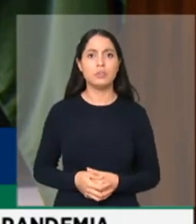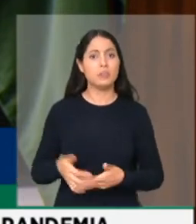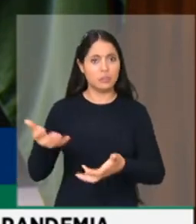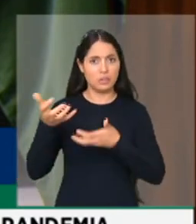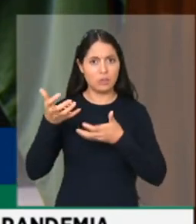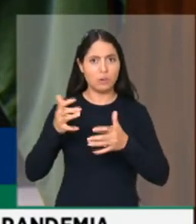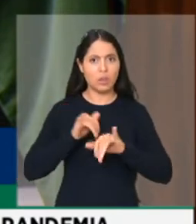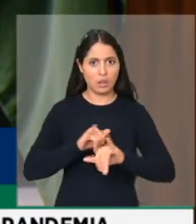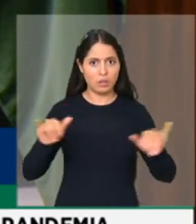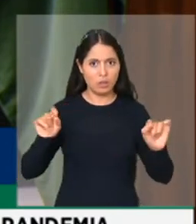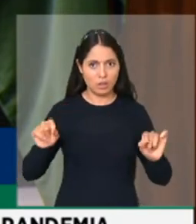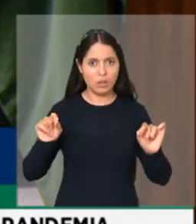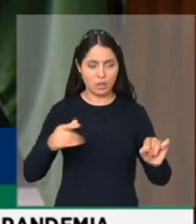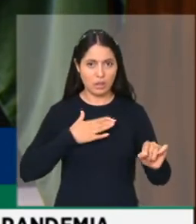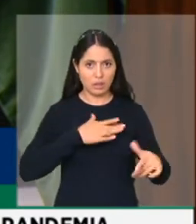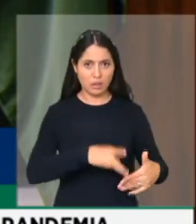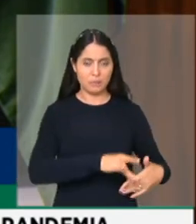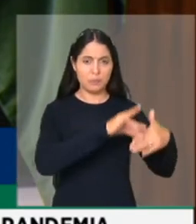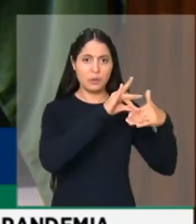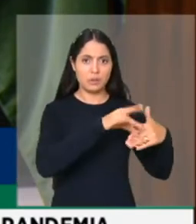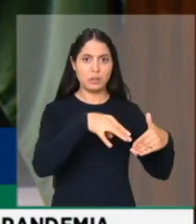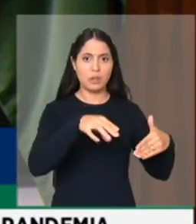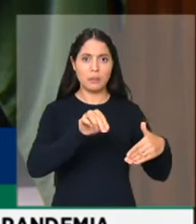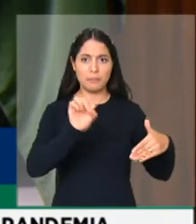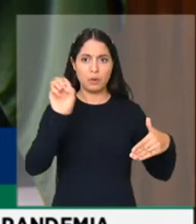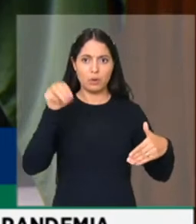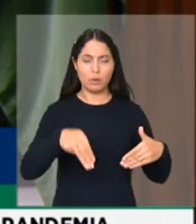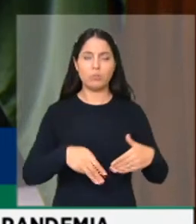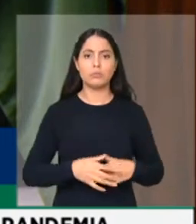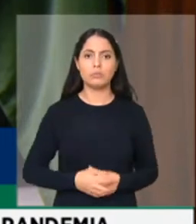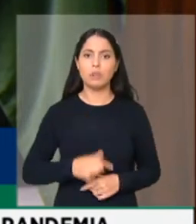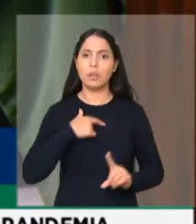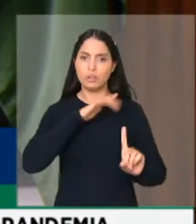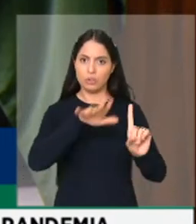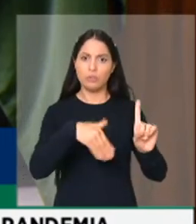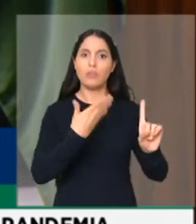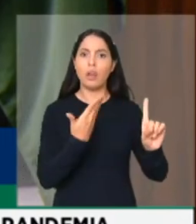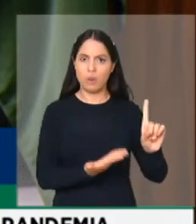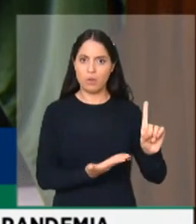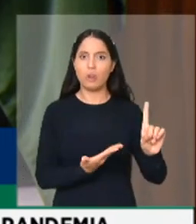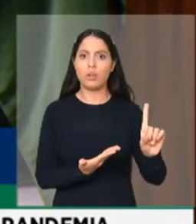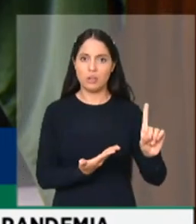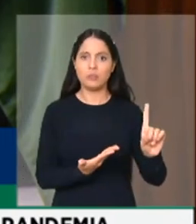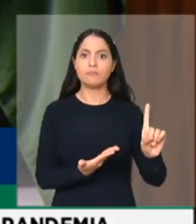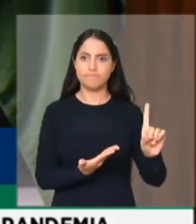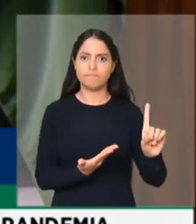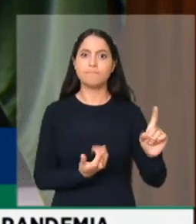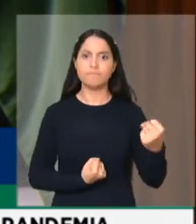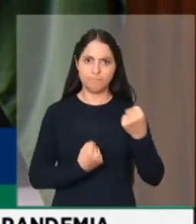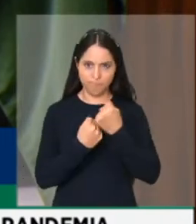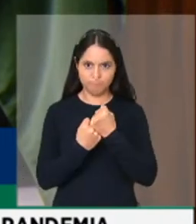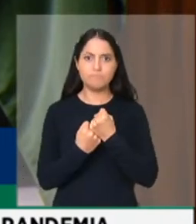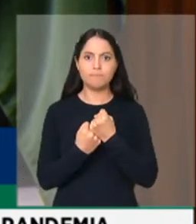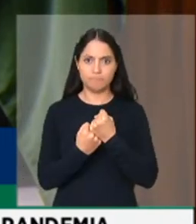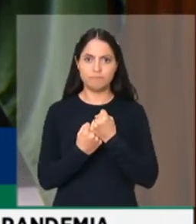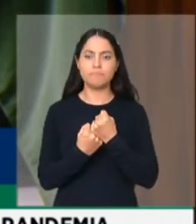MOLON... A QUEM TIVE A HONRA DE SUCEDER E QUEM TEREI A HONRA DE SER SUCEDIDO NESSE